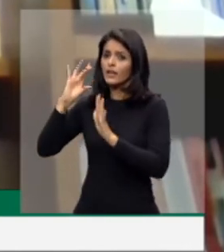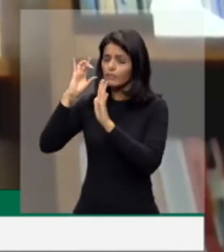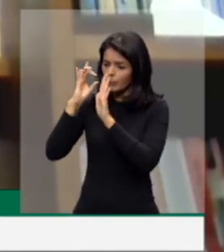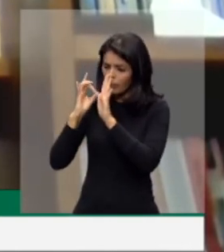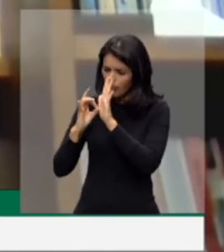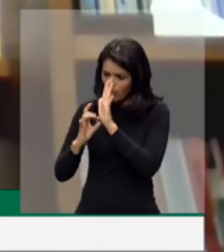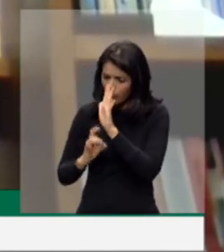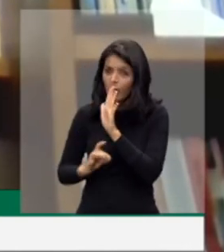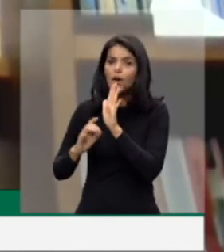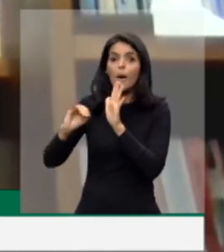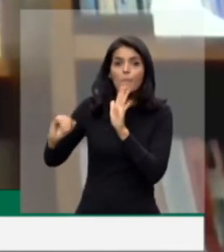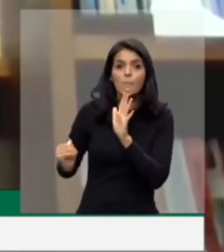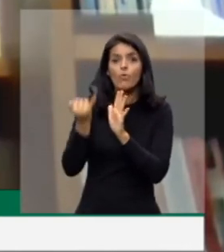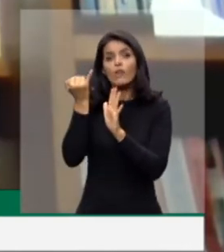VACINAÇÃO, OS ÚLTIMOS DIAS